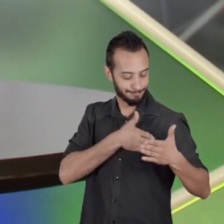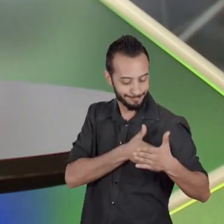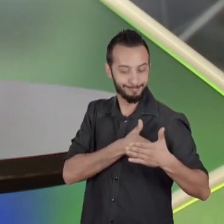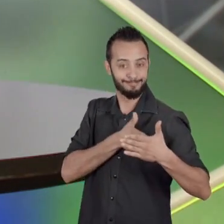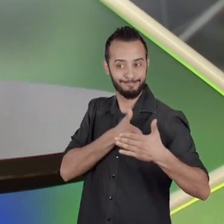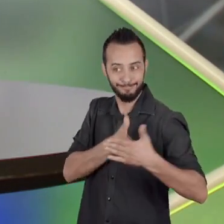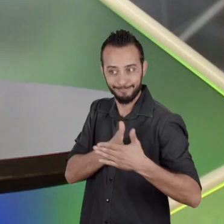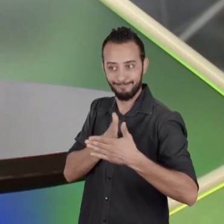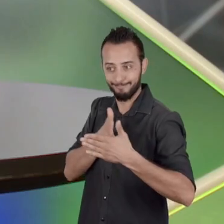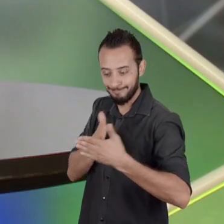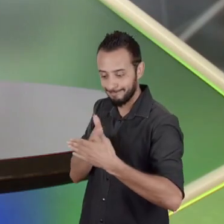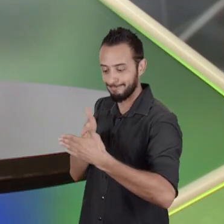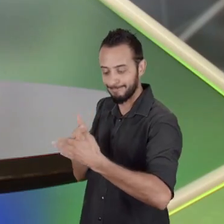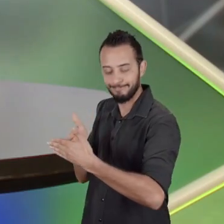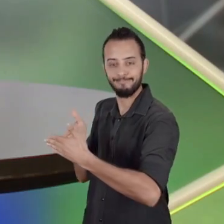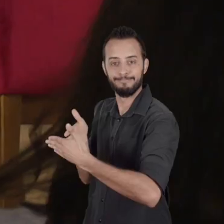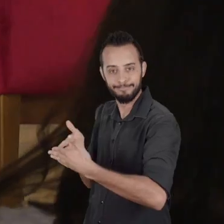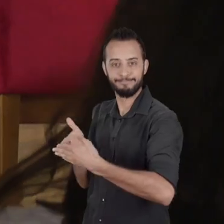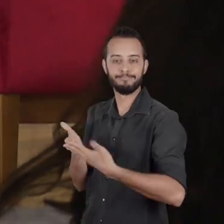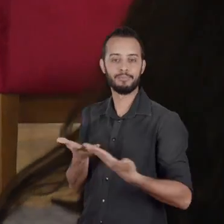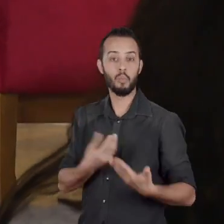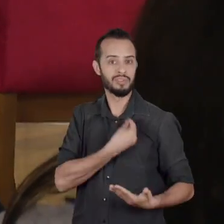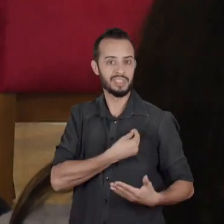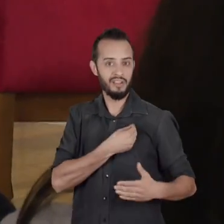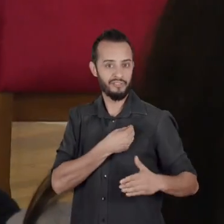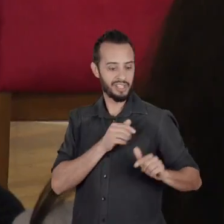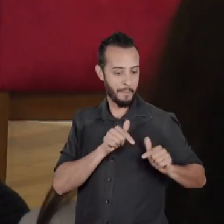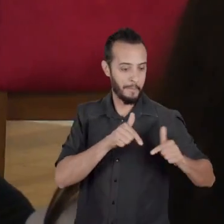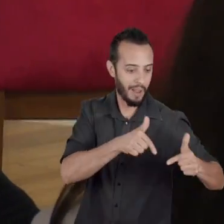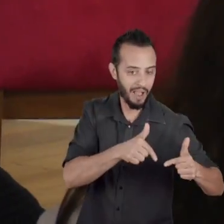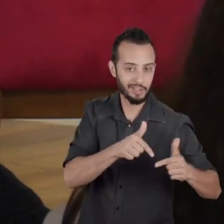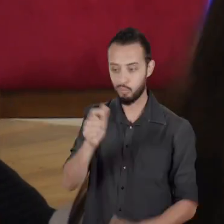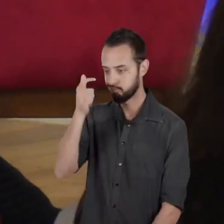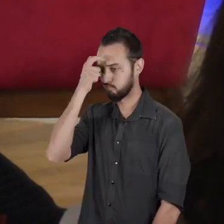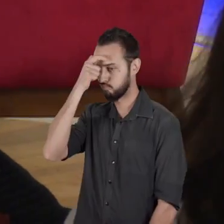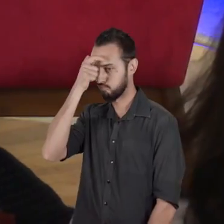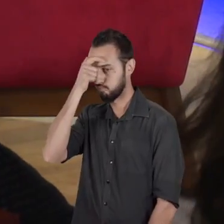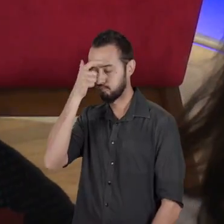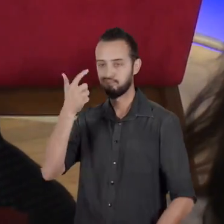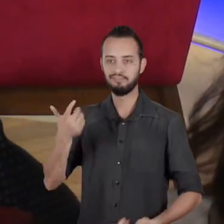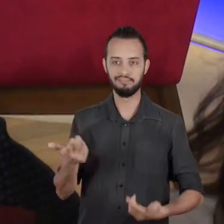Pode ser vida física ou vida moral. Como eu posso ser?